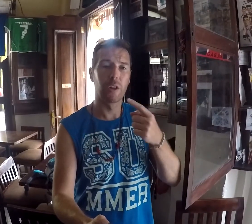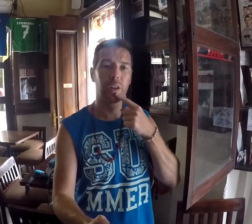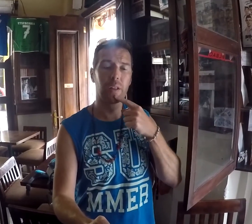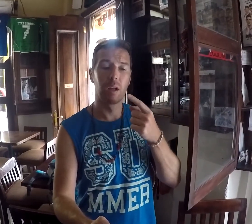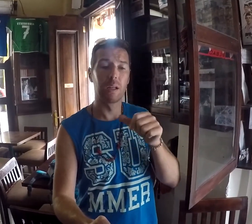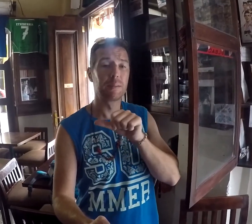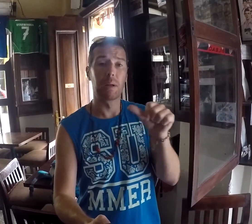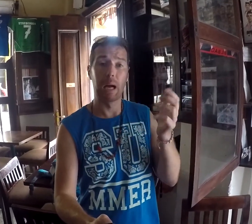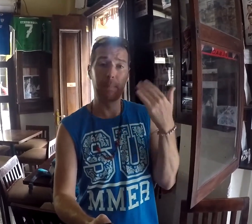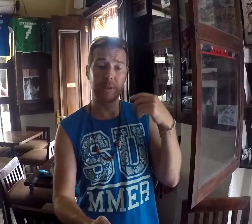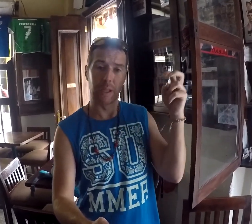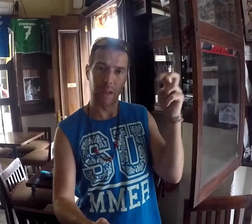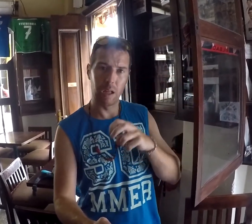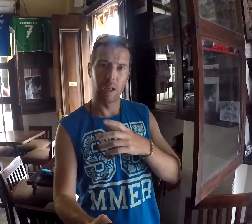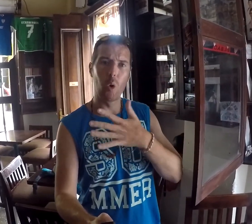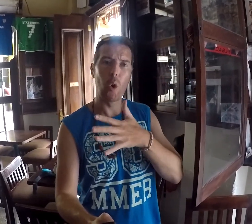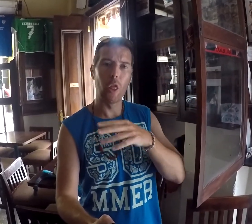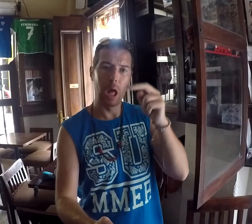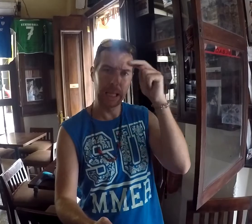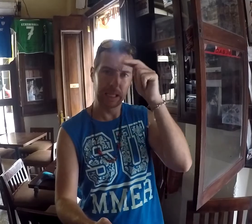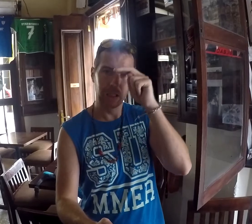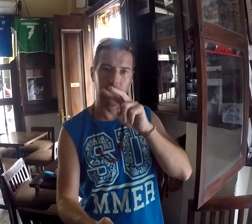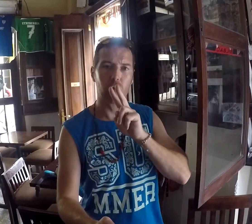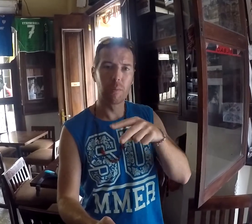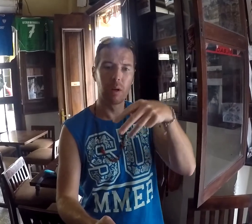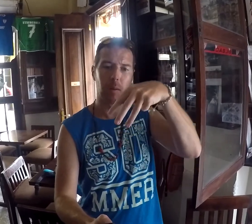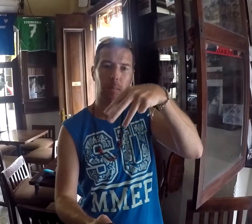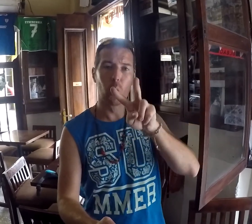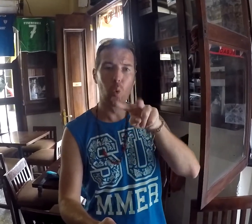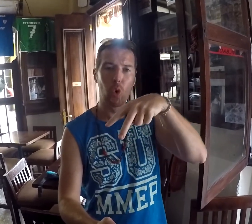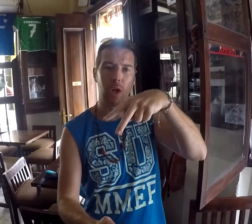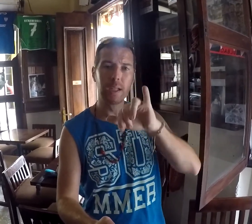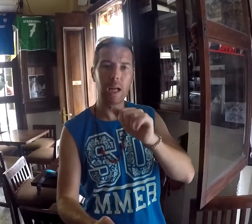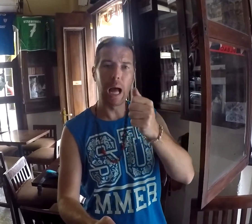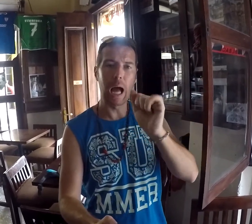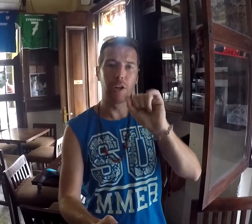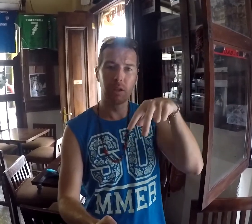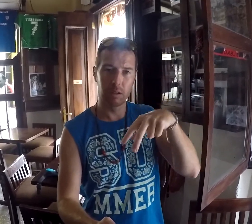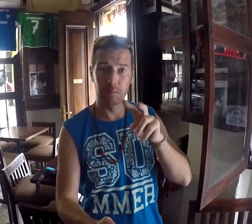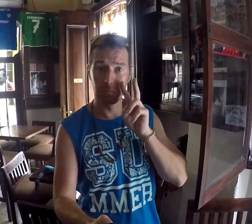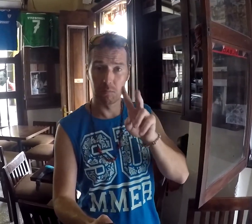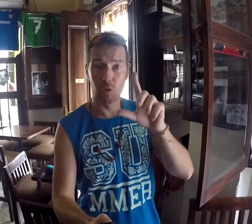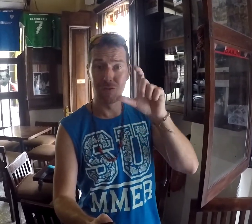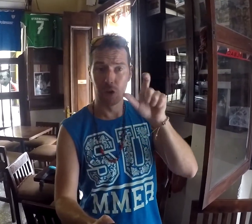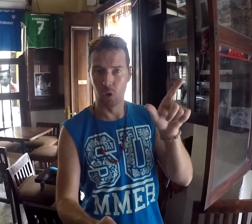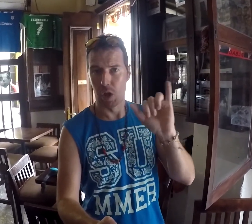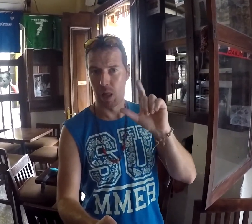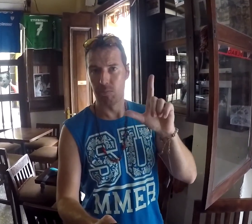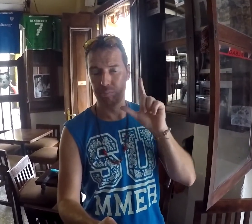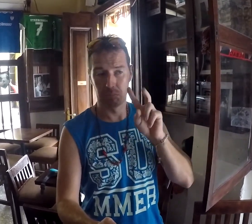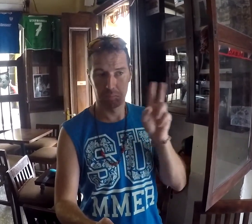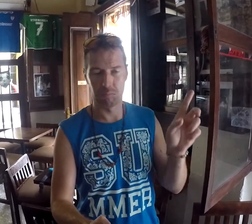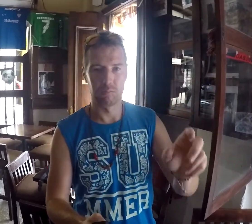El camarero me dijo que la semana pasada vino un jugador del Athletic, Muniain, ahí está la foto, vedlo